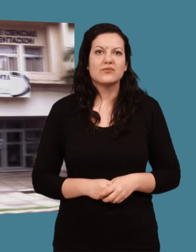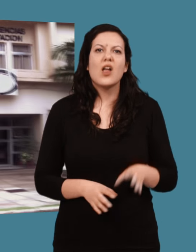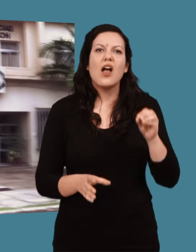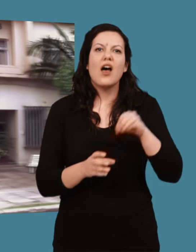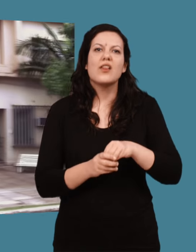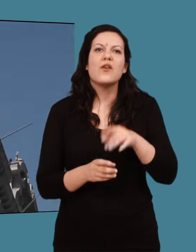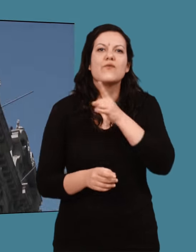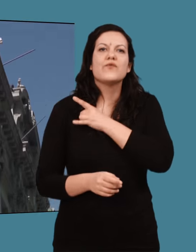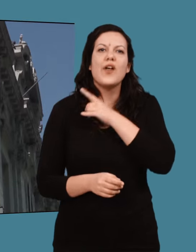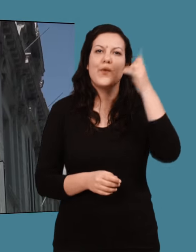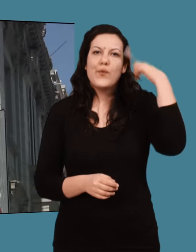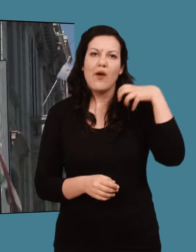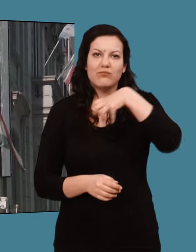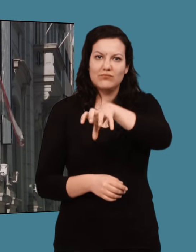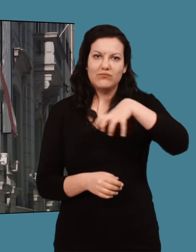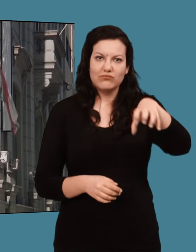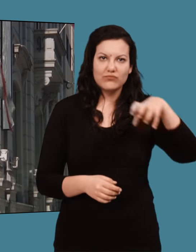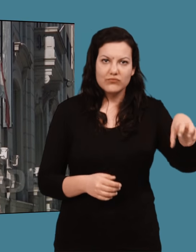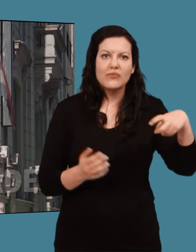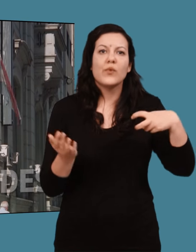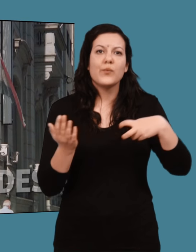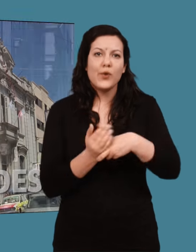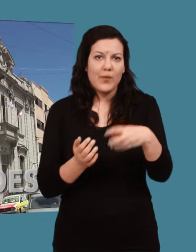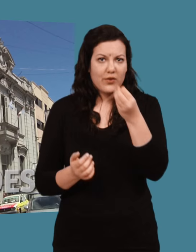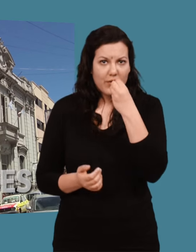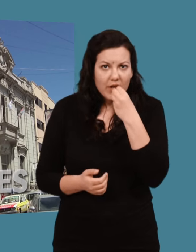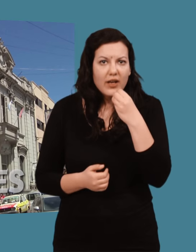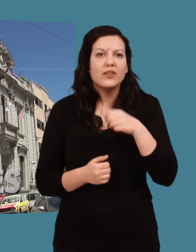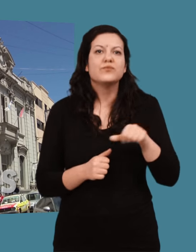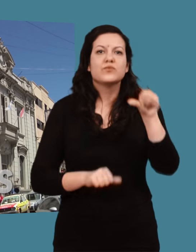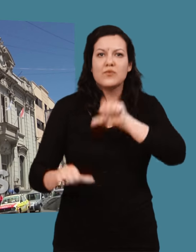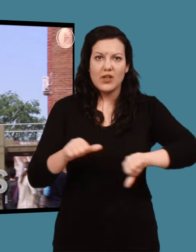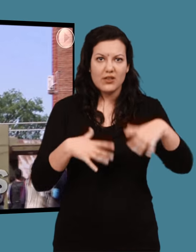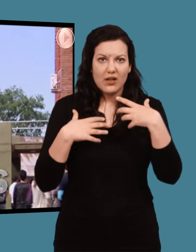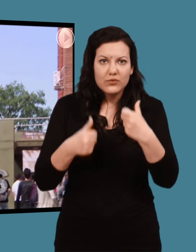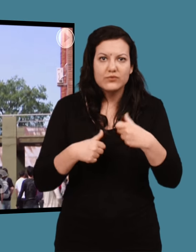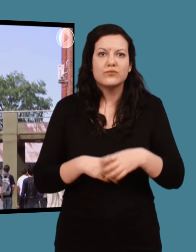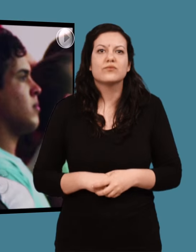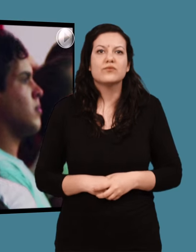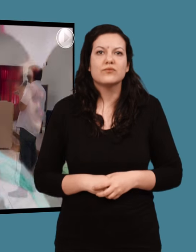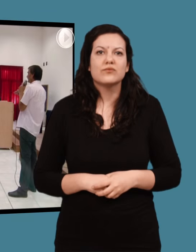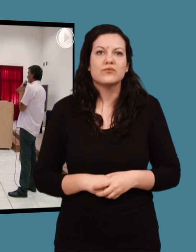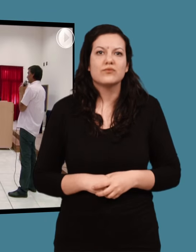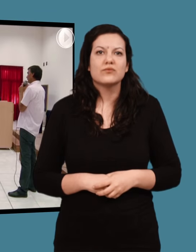Está integrada por nueve facultades. Bromatología Ciencias de la Salud.